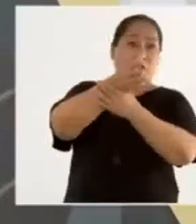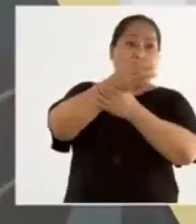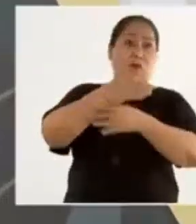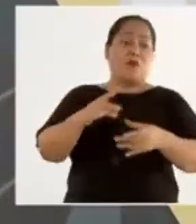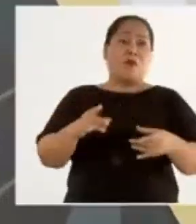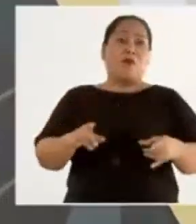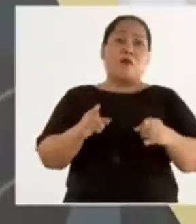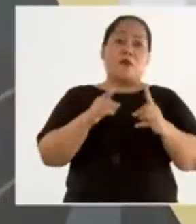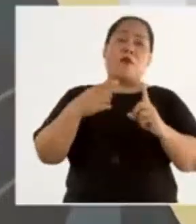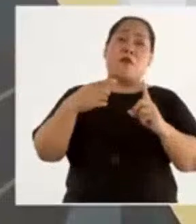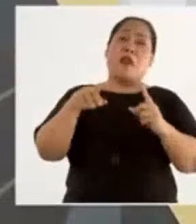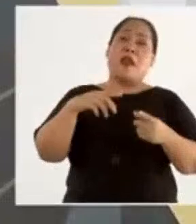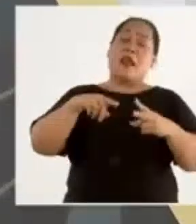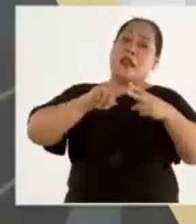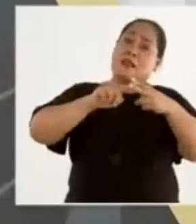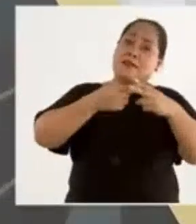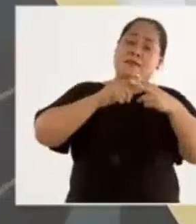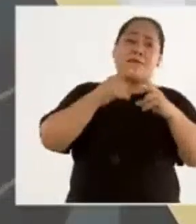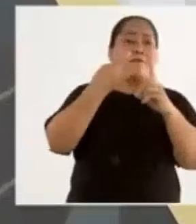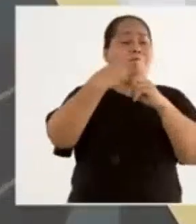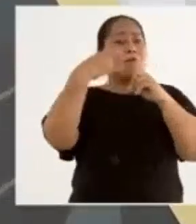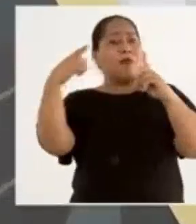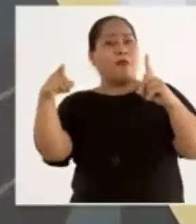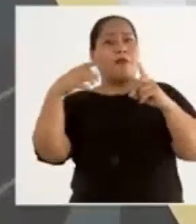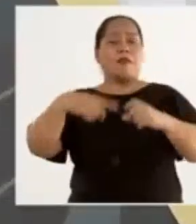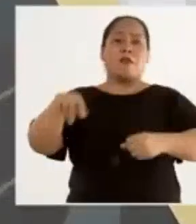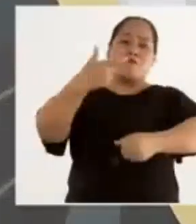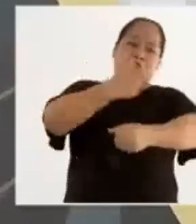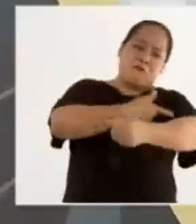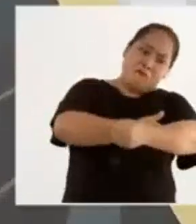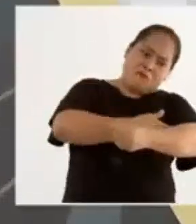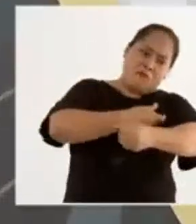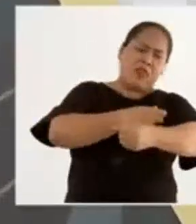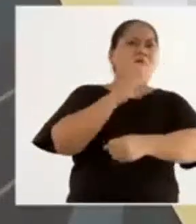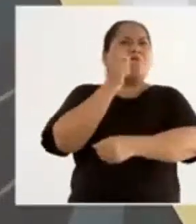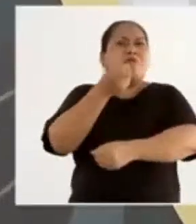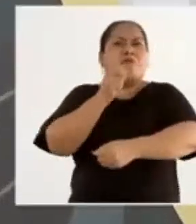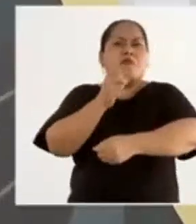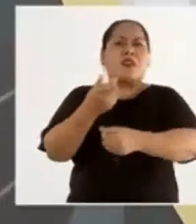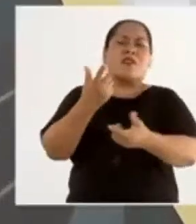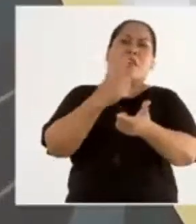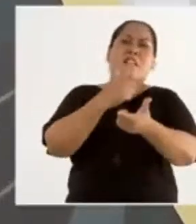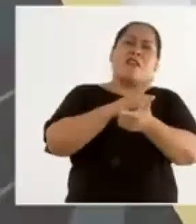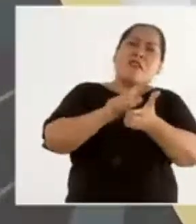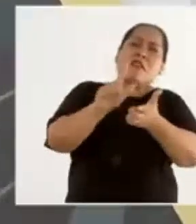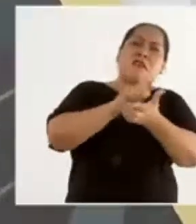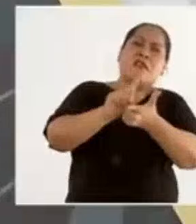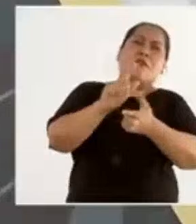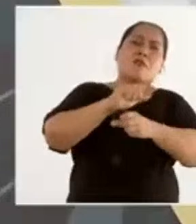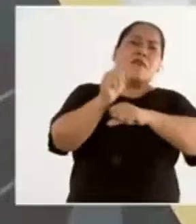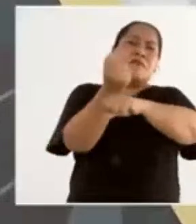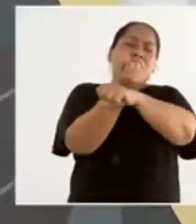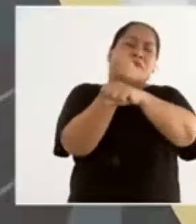que tiene como propósito mejorar la calidad de vida de aquellas personas que llegan a una fase